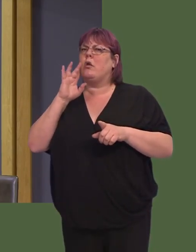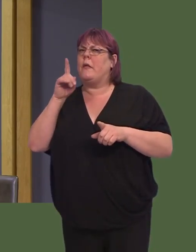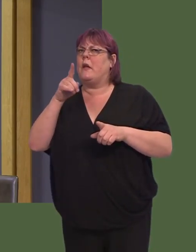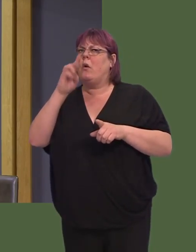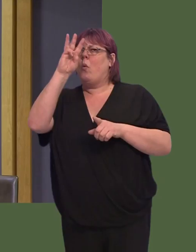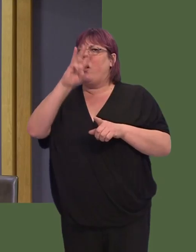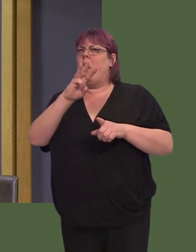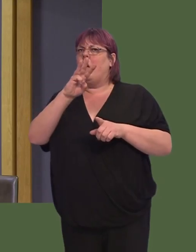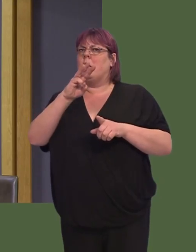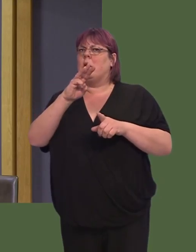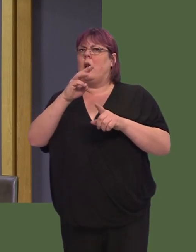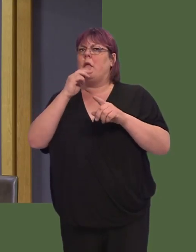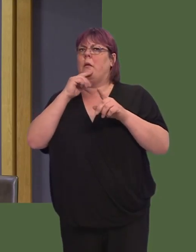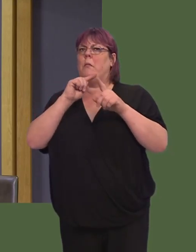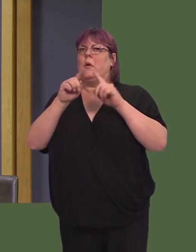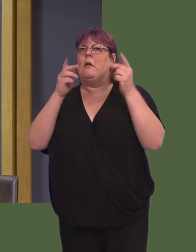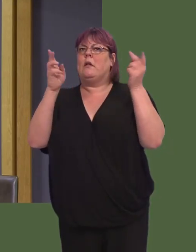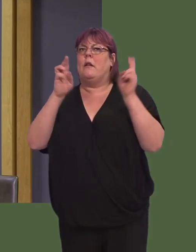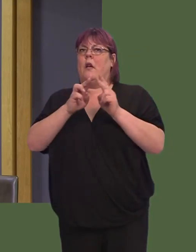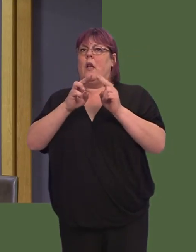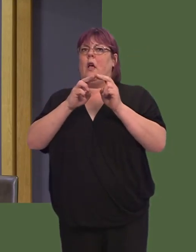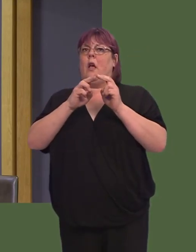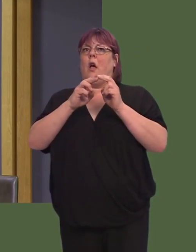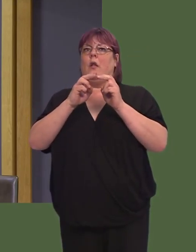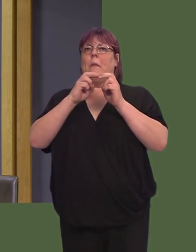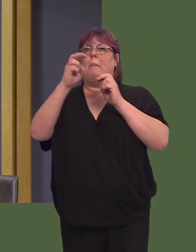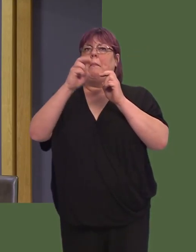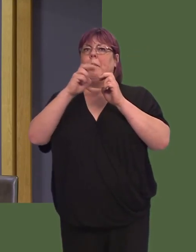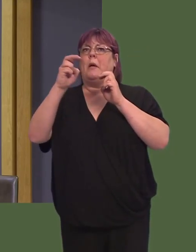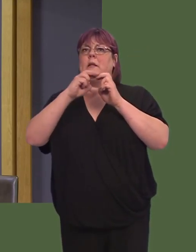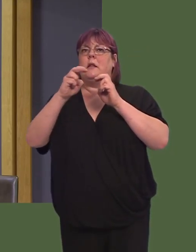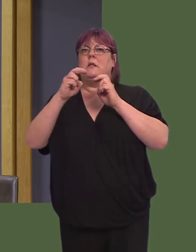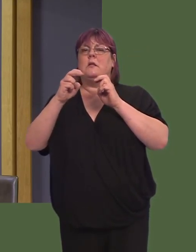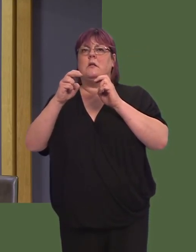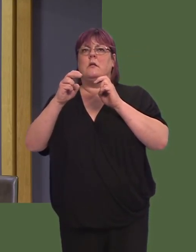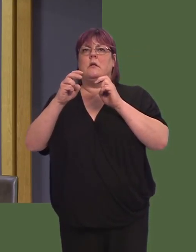a welodd y gostyngiad mwyaf yn y nifer o filltiroedd sy'n cael eu teithio ar fysiau cyhoeddus drwy Brydain gyfan.